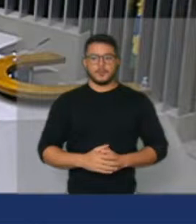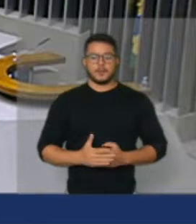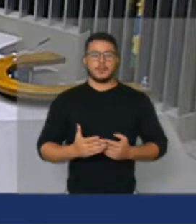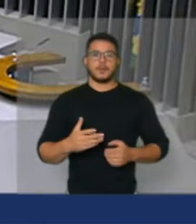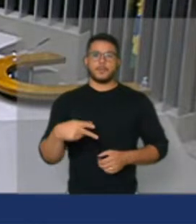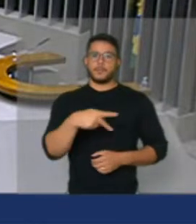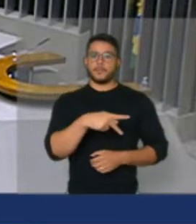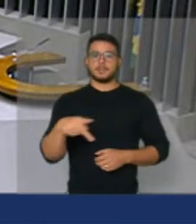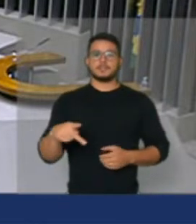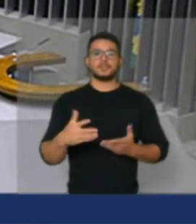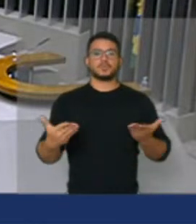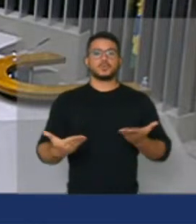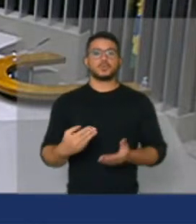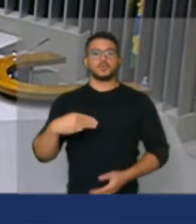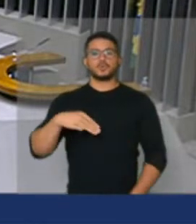QUE SE INICIA COM A ORDEM DO